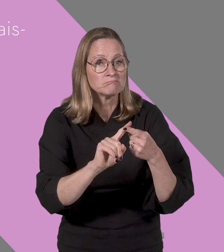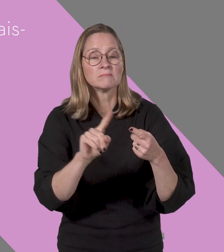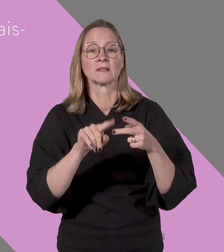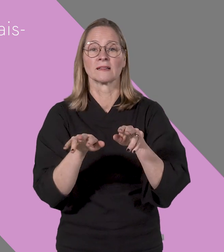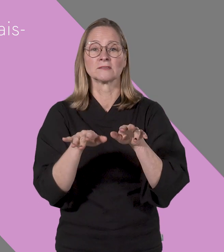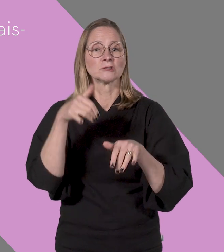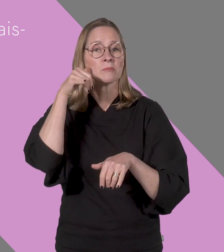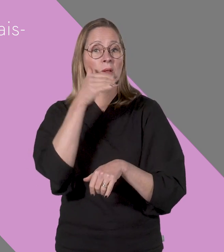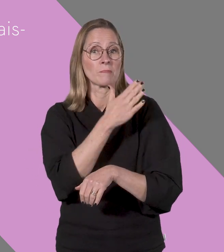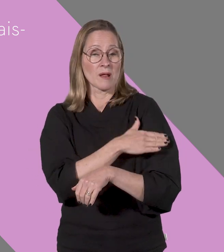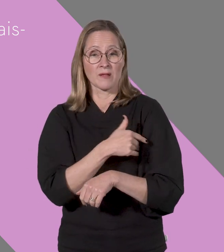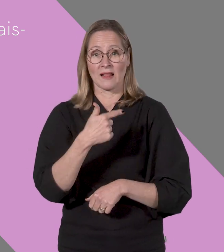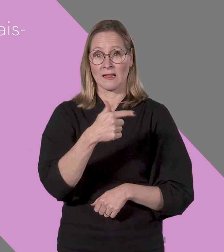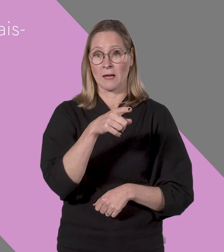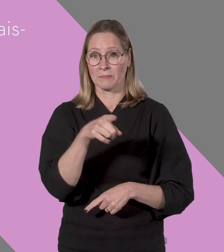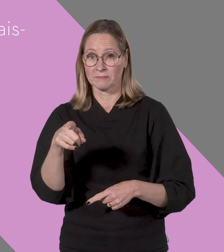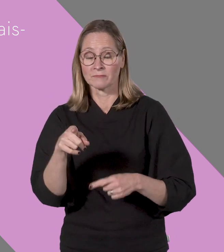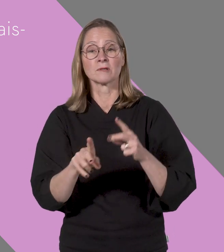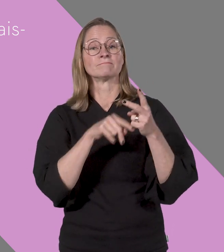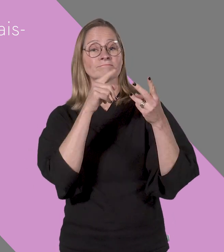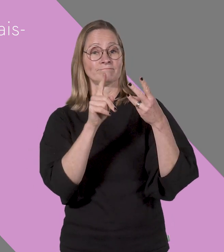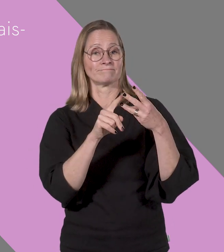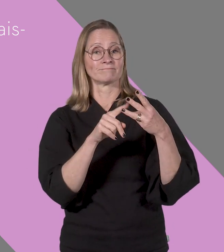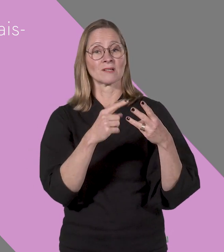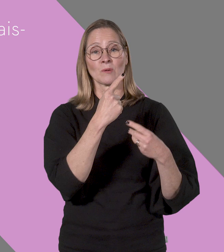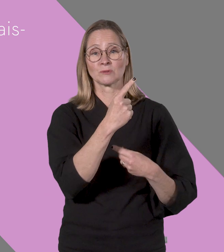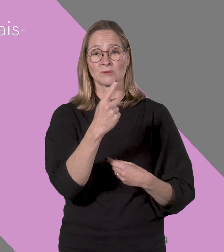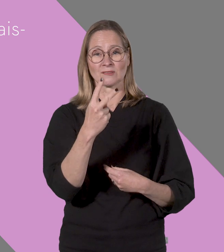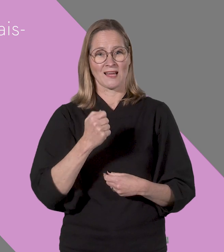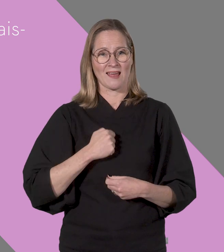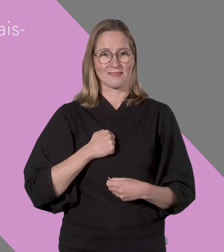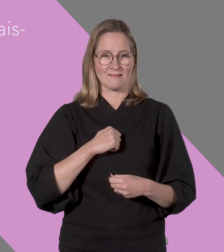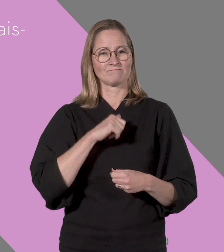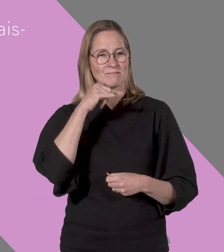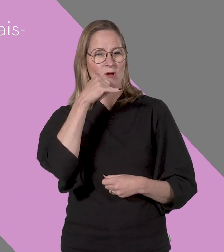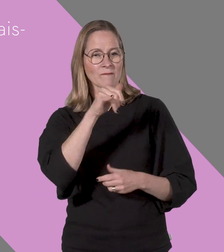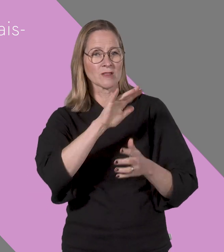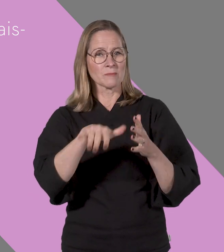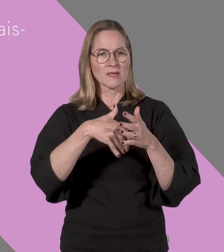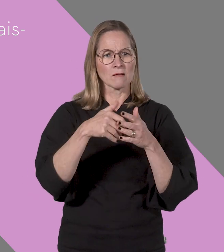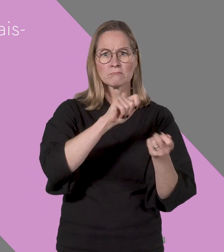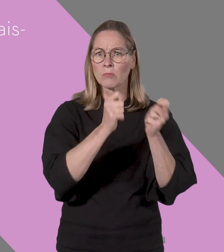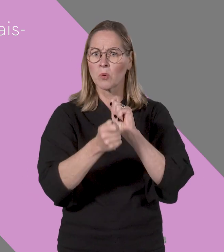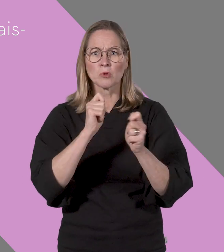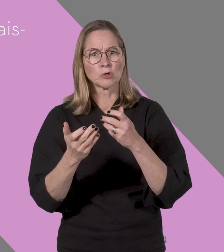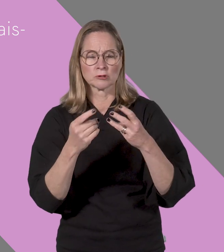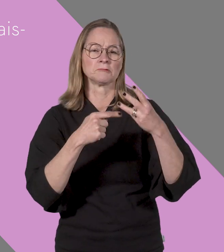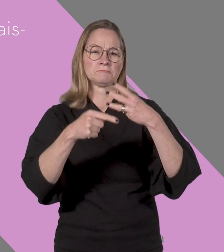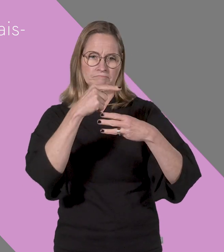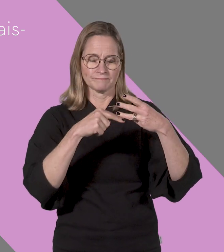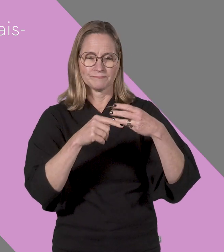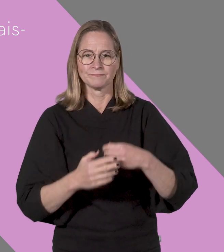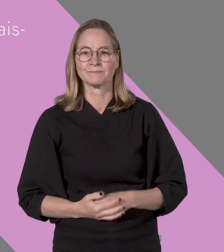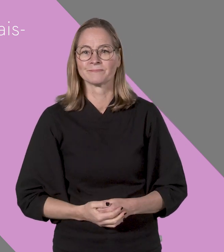tekstipuhelupalvelun (TPP) muutokset sekä 112-hätäpuhelut viittomakielellä.